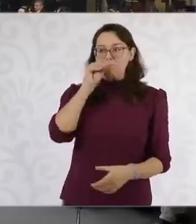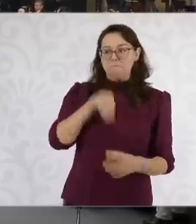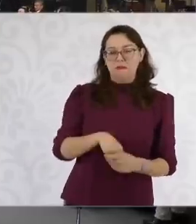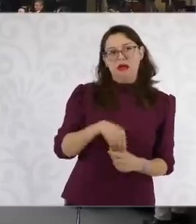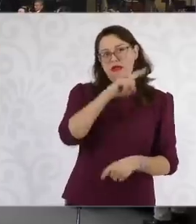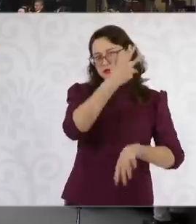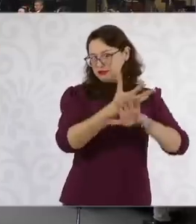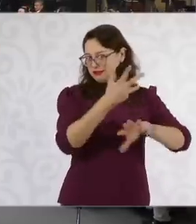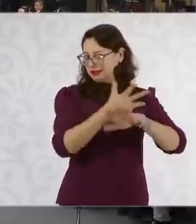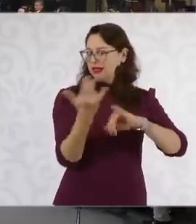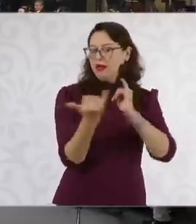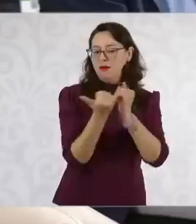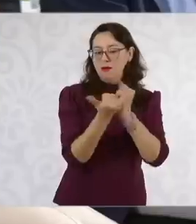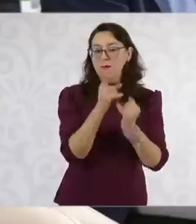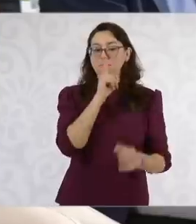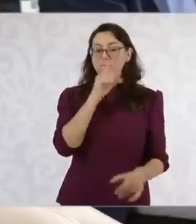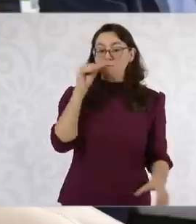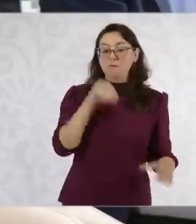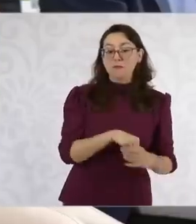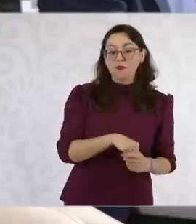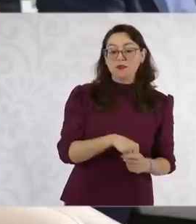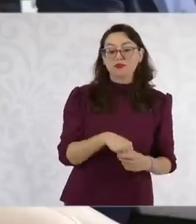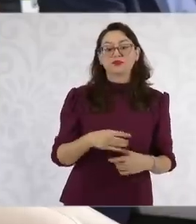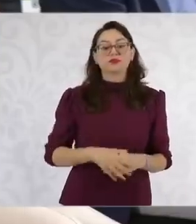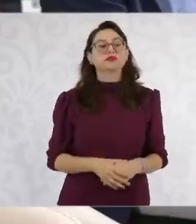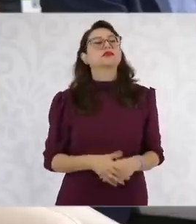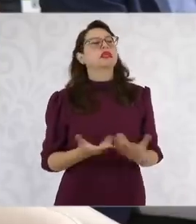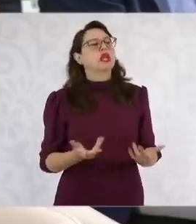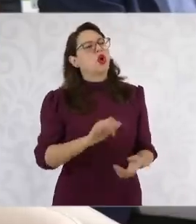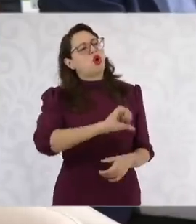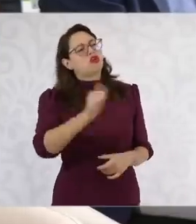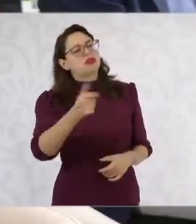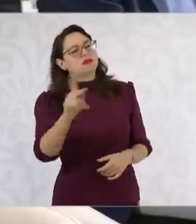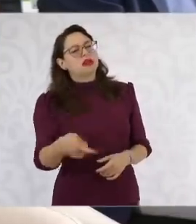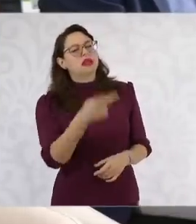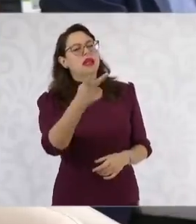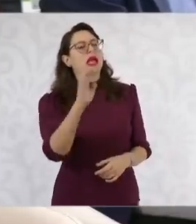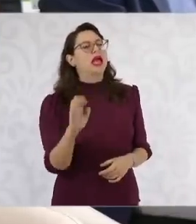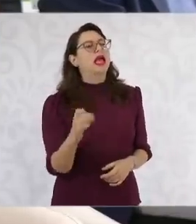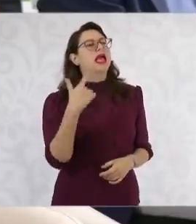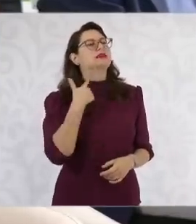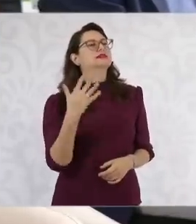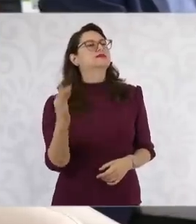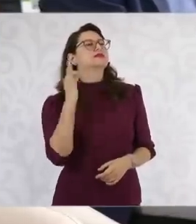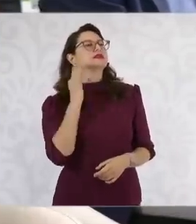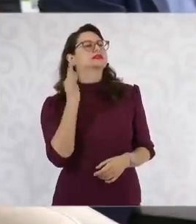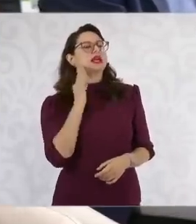exfiscal de Guanajuato cas el caso de exfiscal de Guanajuato eh samarripa Roberto samarripa eh Cómo